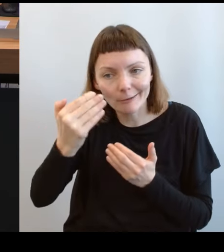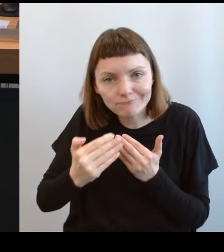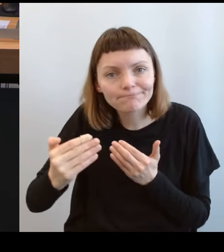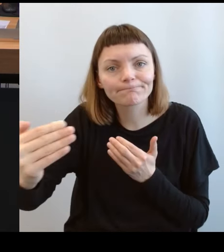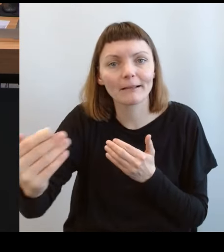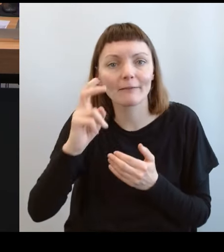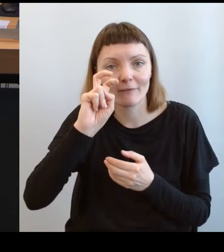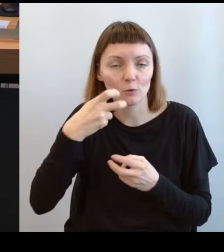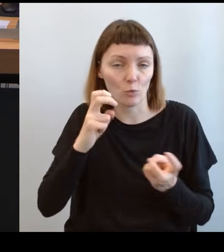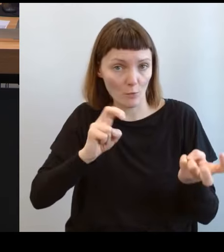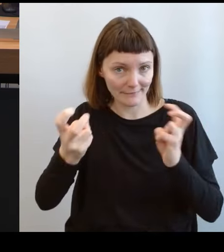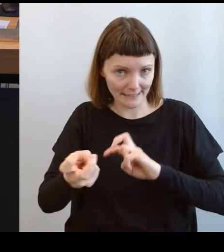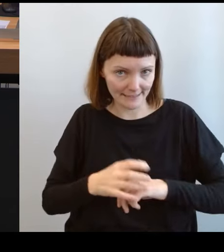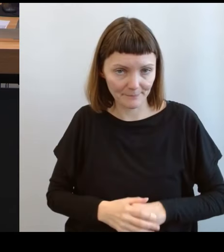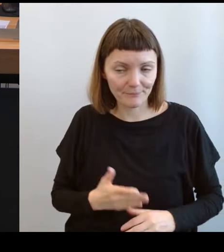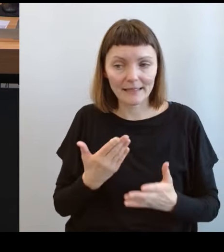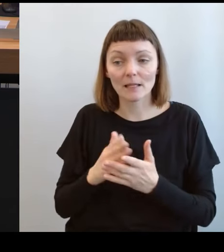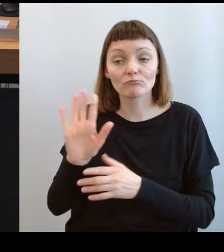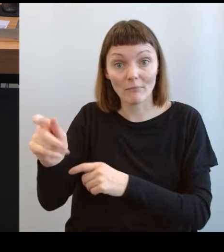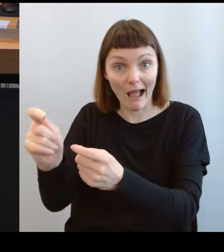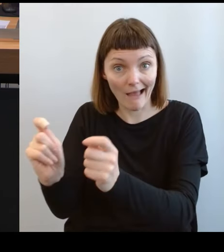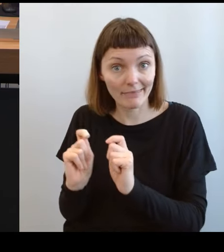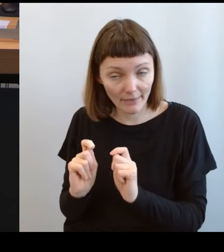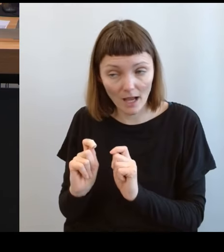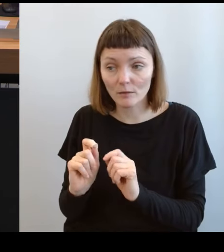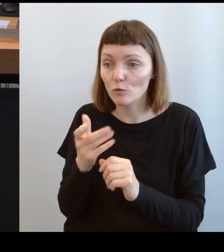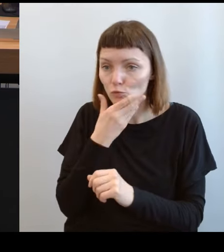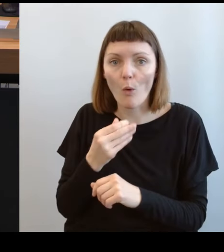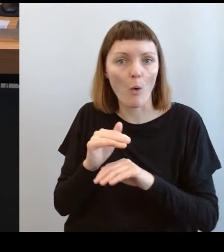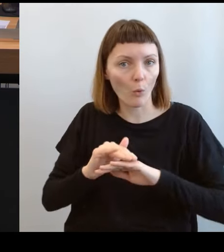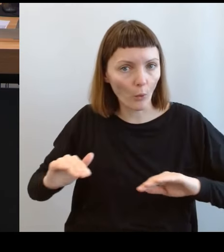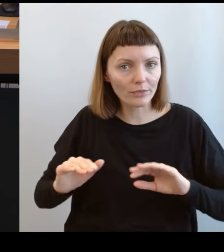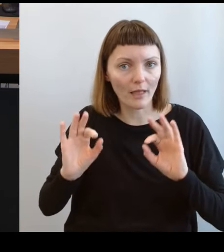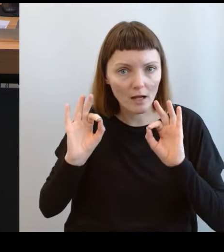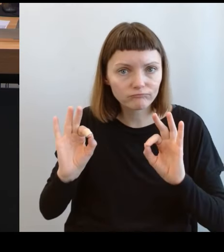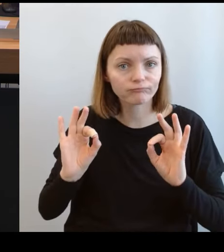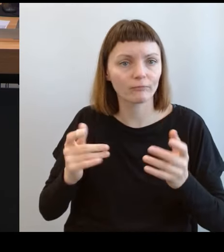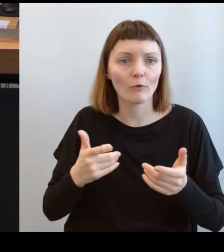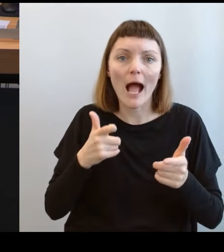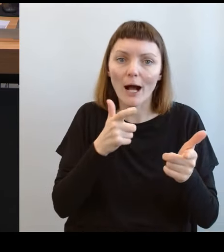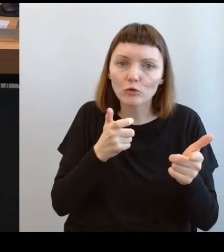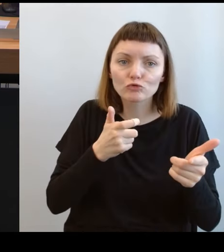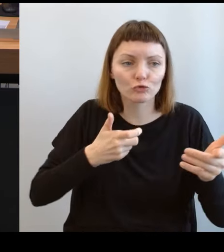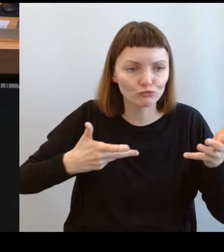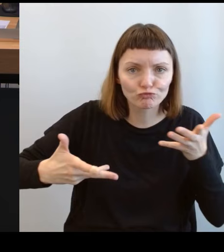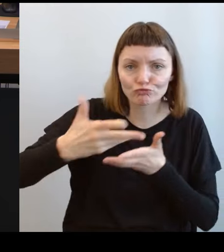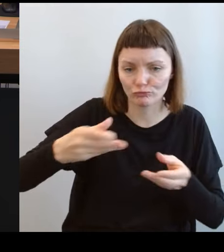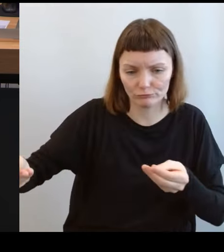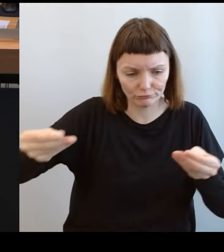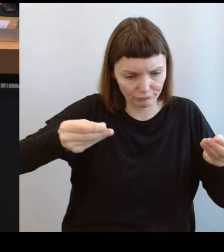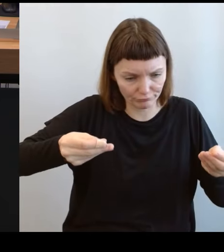im Ausschuss darüber intensiv zu reden, zu schauen, welche inhaltlichen Punkte wir aufnehmen können, wie wir gemeinsam auch an den